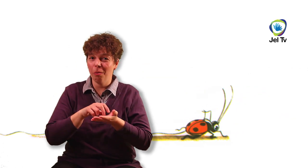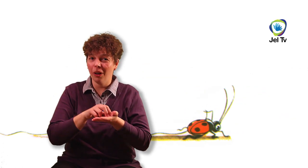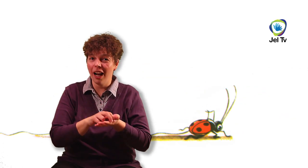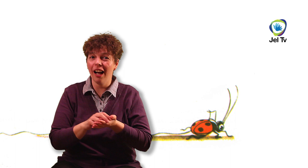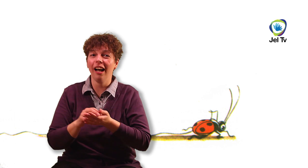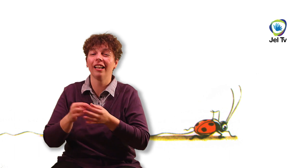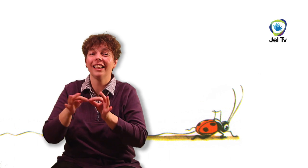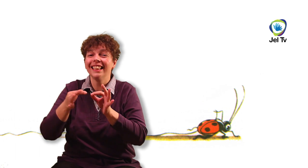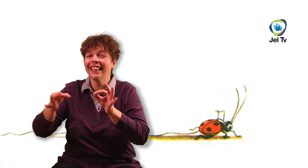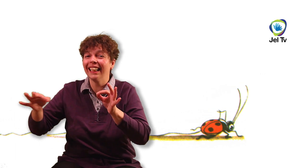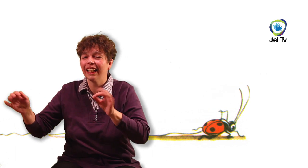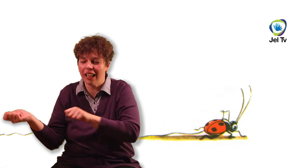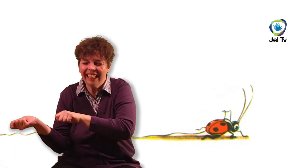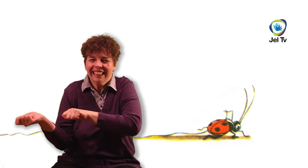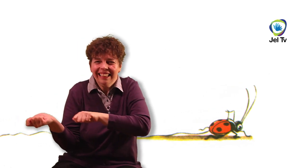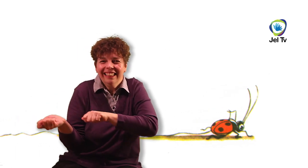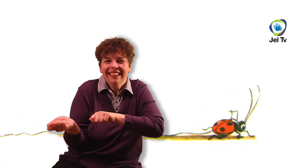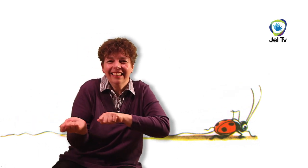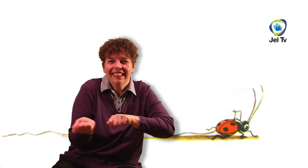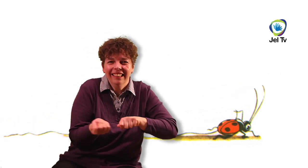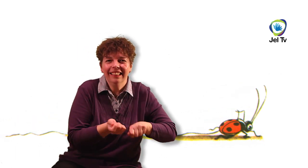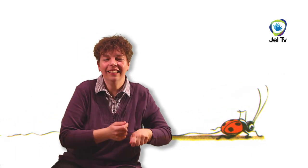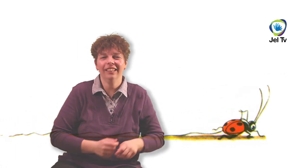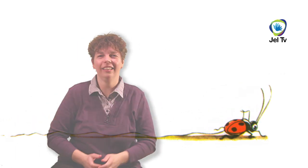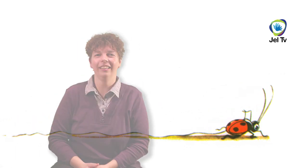Katicabogárka pedig egy cérnaszálat.